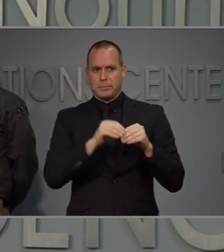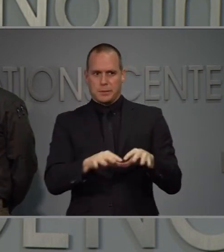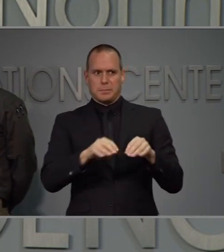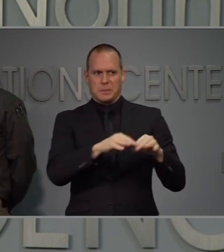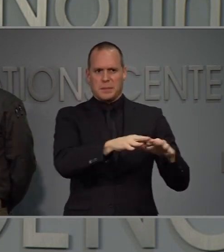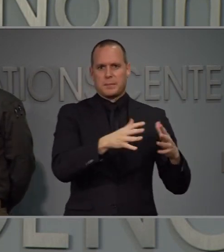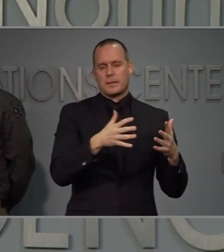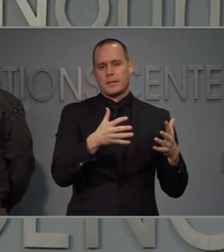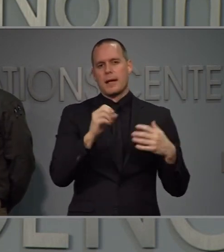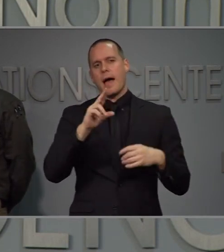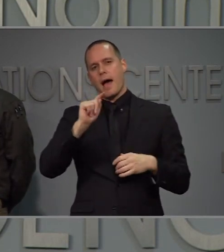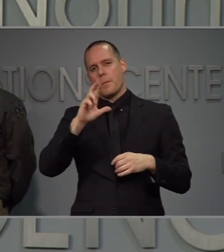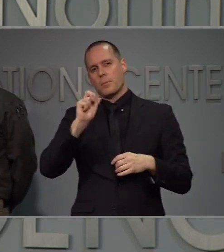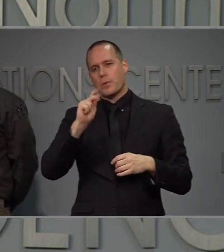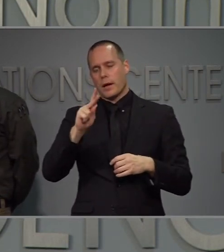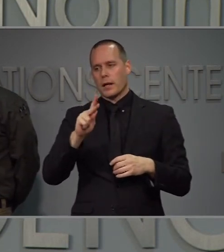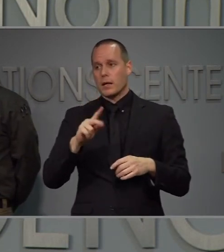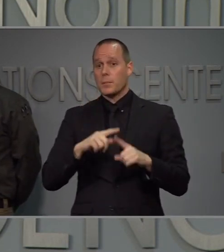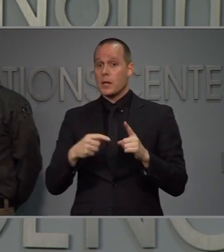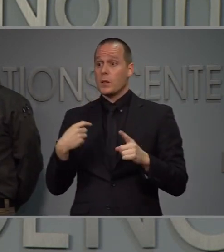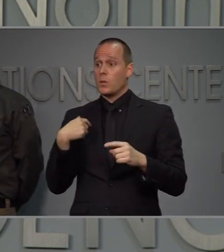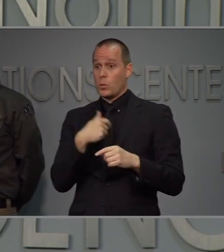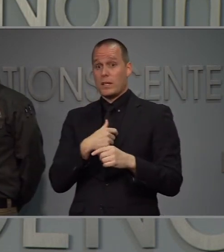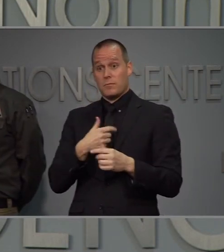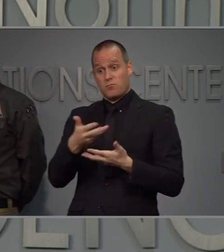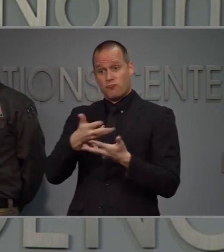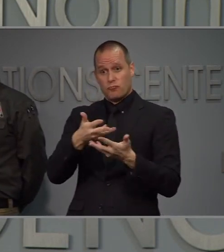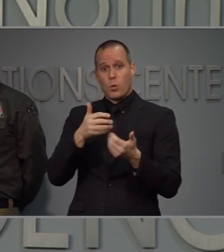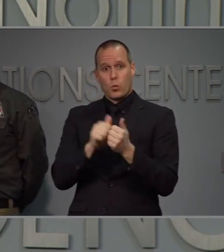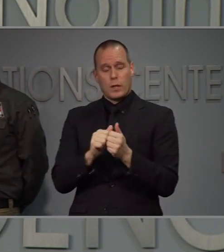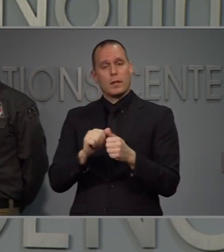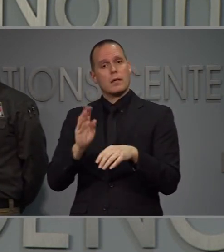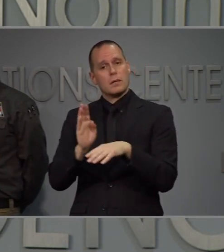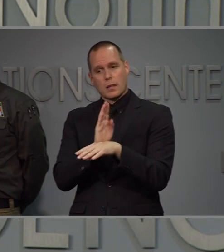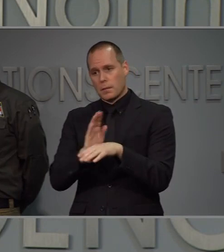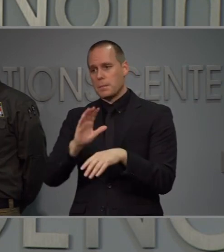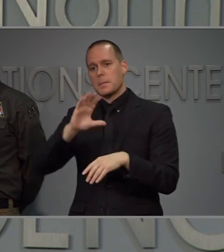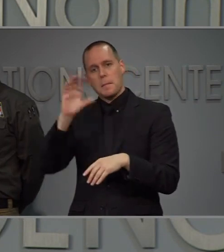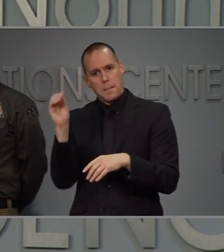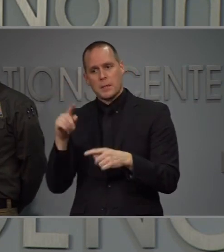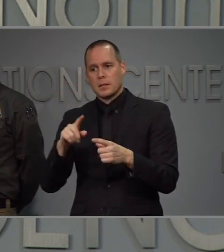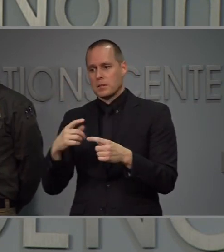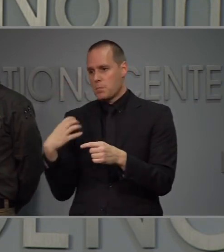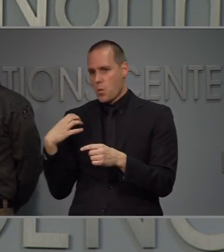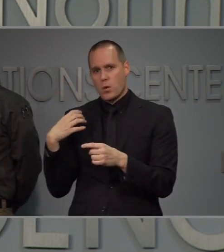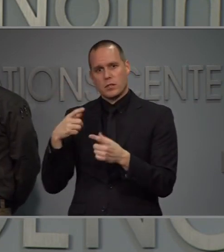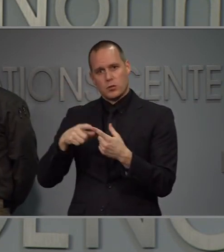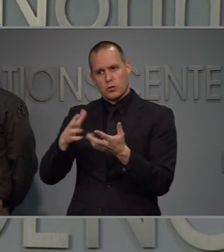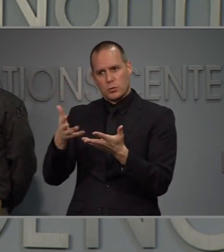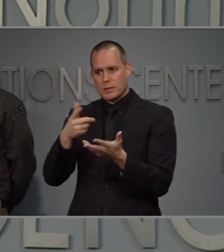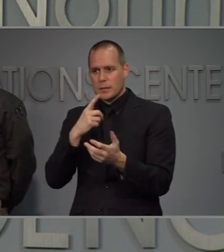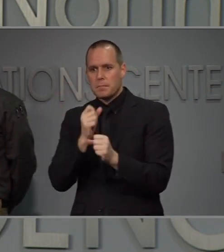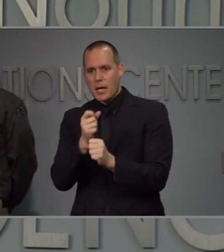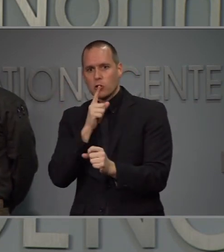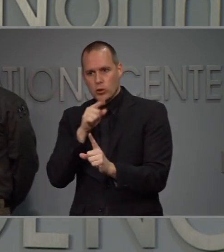están trabajando juntas los oficiales de salud Pública han estado trabajando con los empleadores y los empleados y